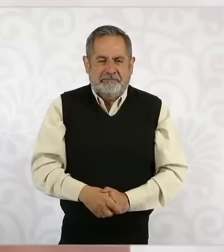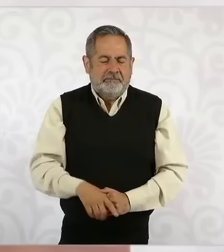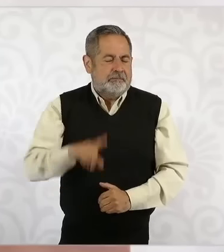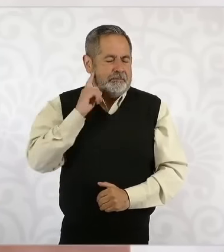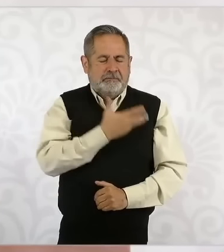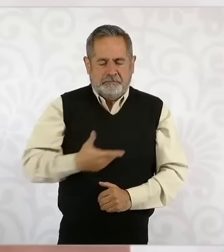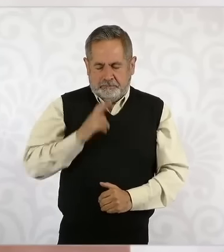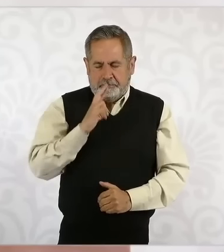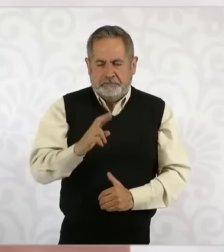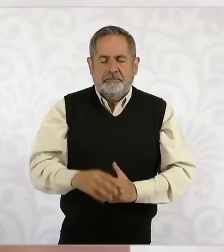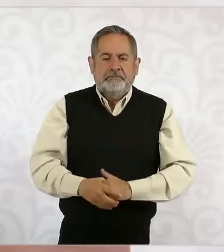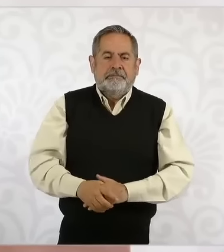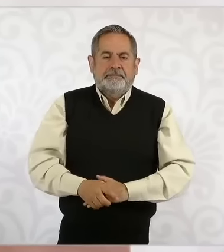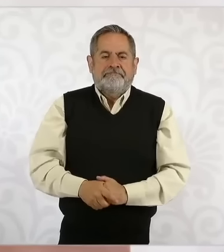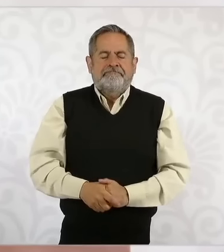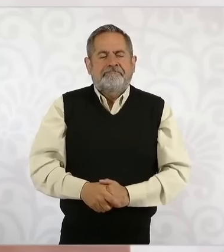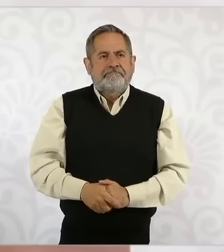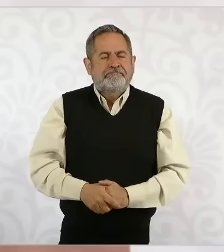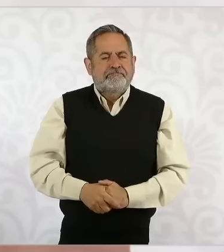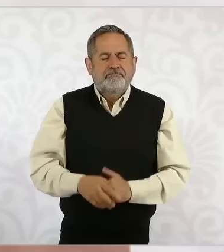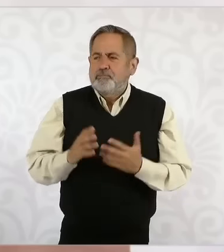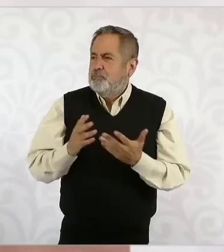m no sé qué calificativo